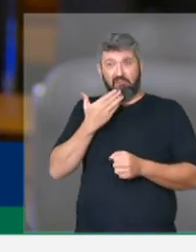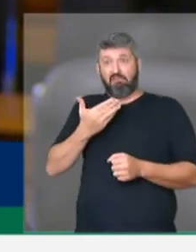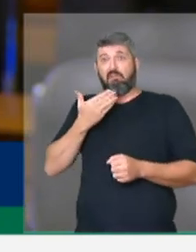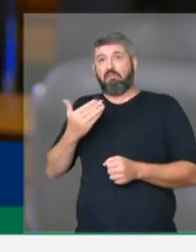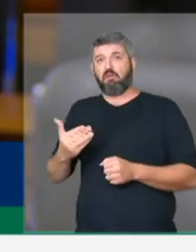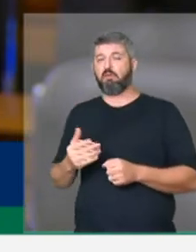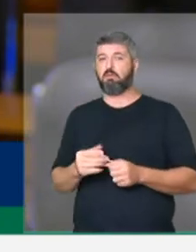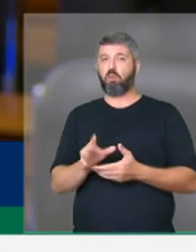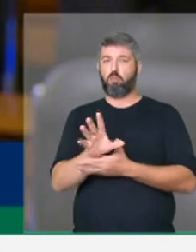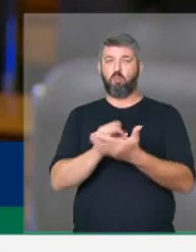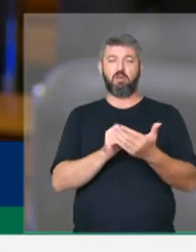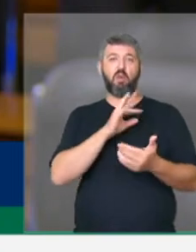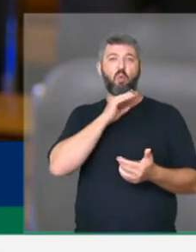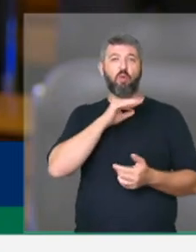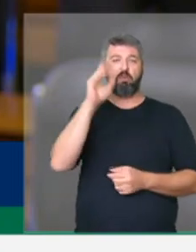ESSE É O RECADO QUE NÓS ESTAMOS DANDO SE A GENTE